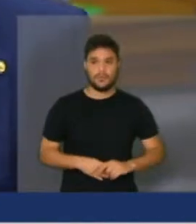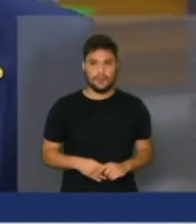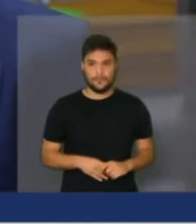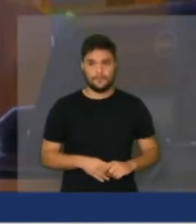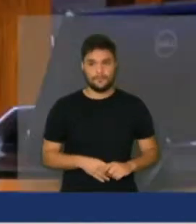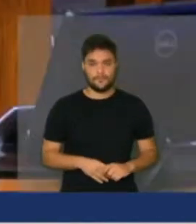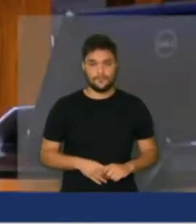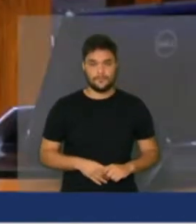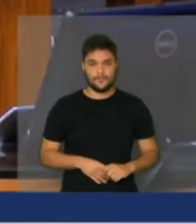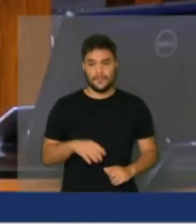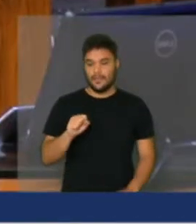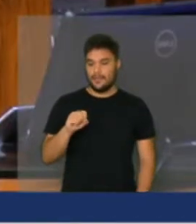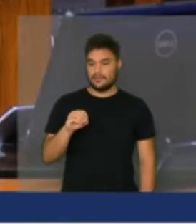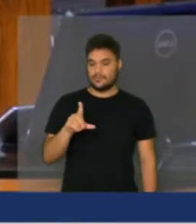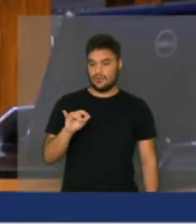DIMAS, SOLIDARIEDADE. THIAGO